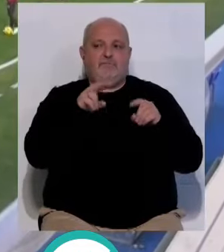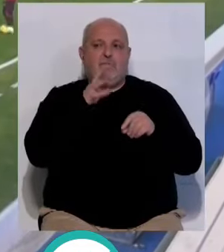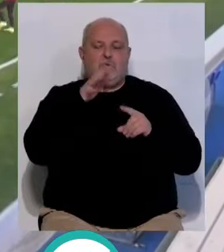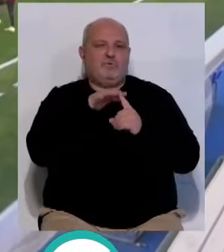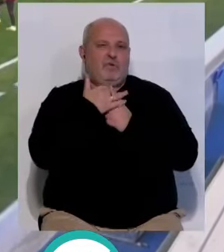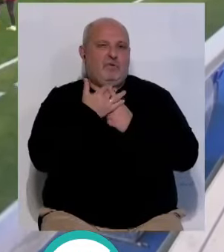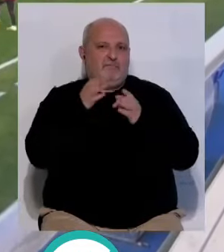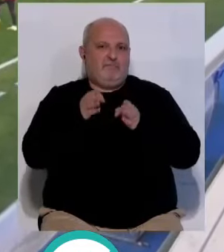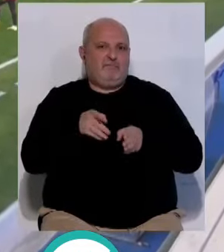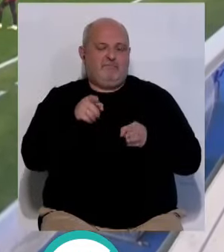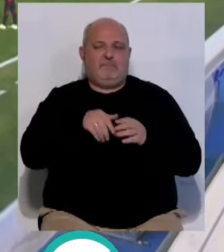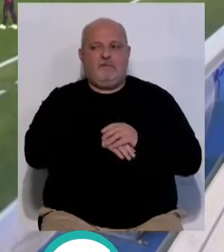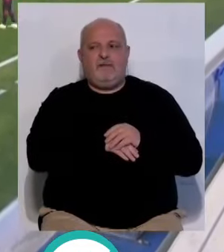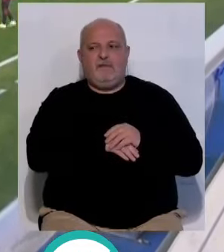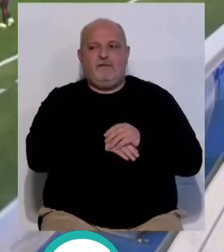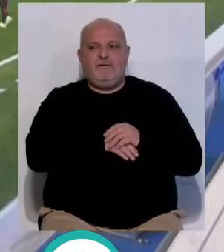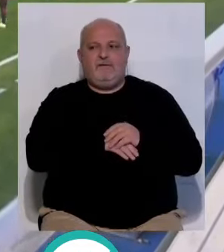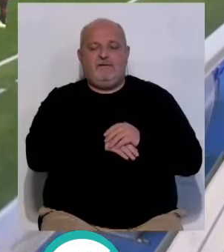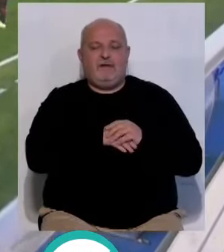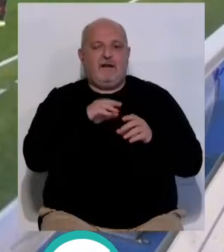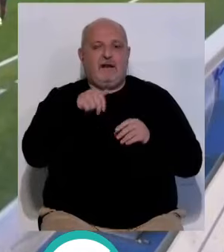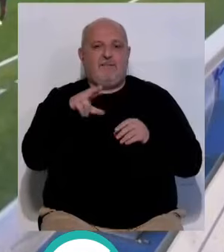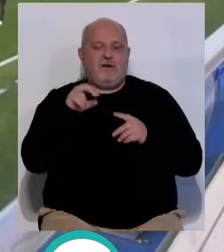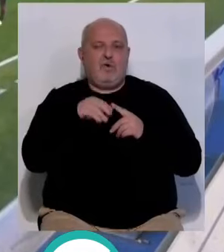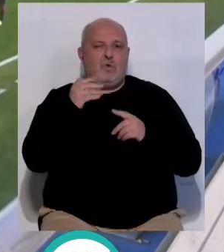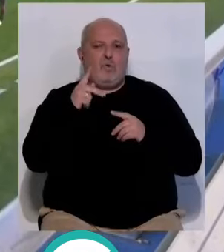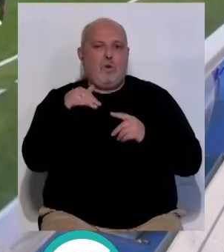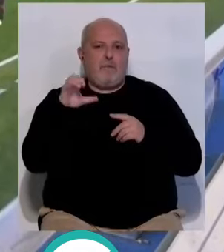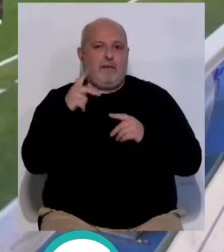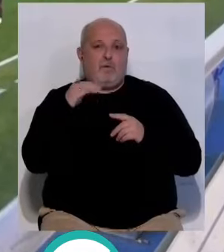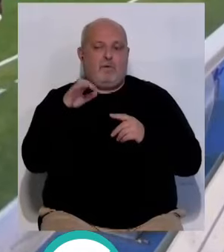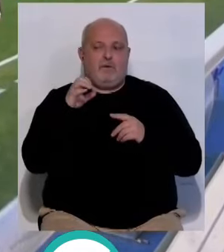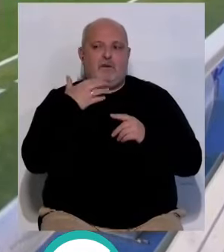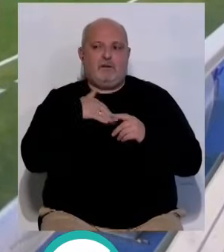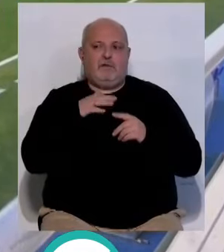estaba el equipo y calentado an desde el 20 que eran Robert Navarro yamam está ya pidiendo a grito